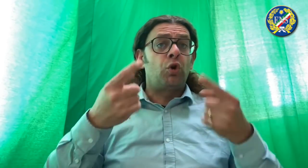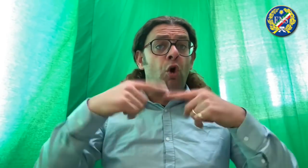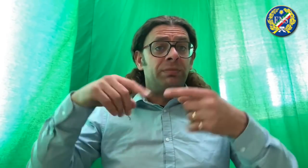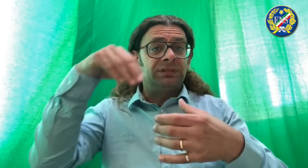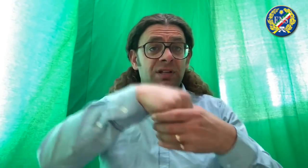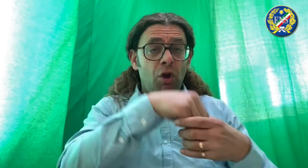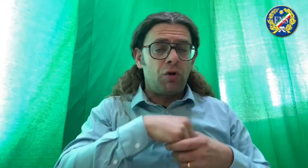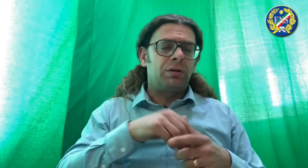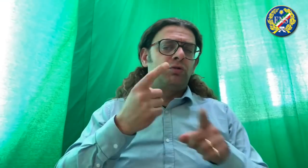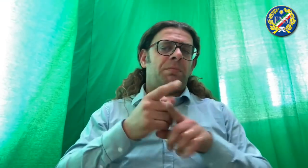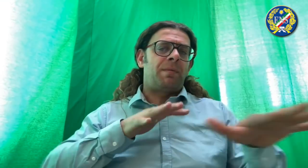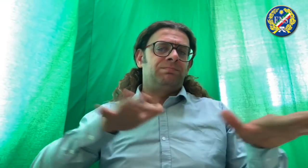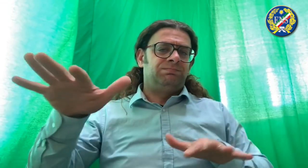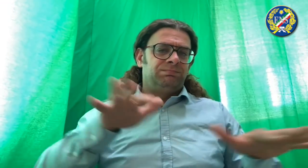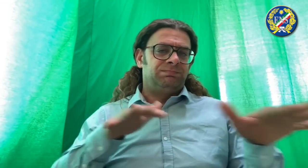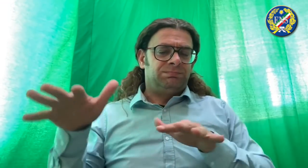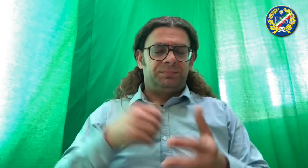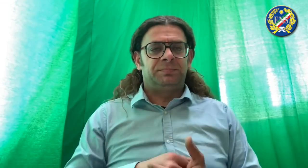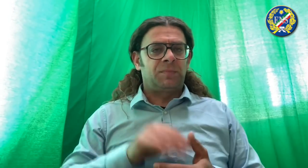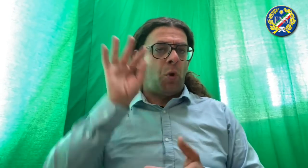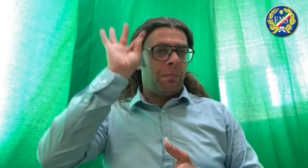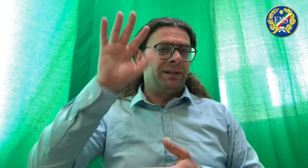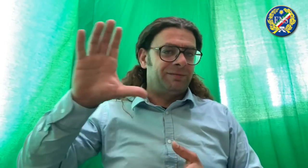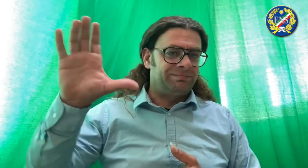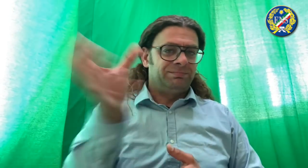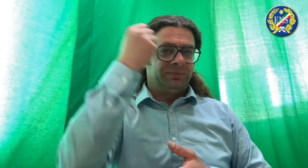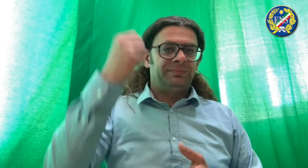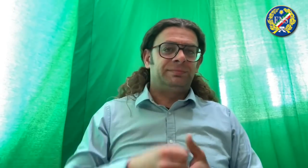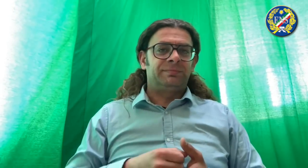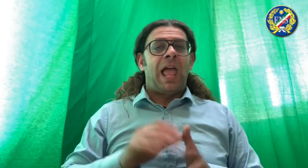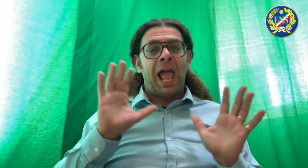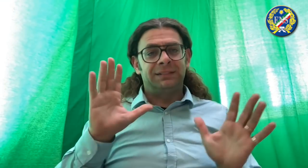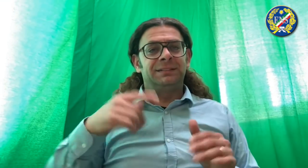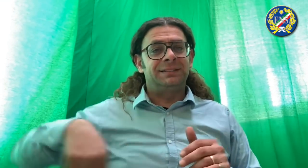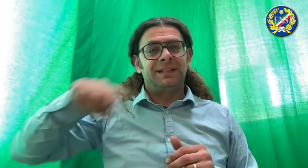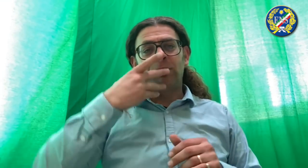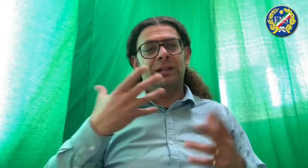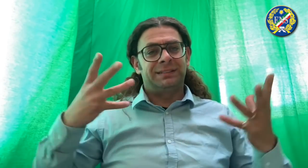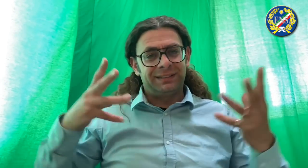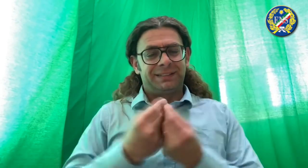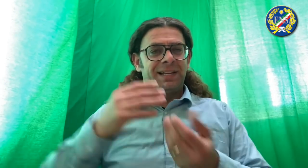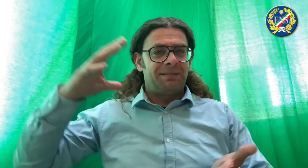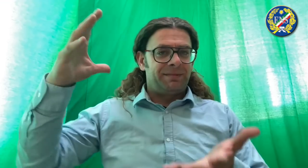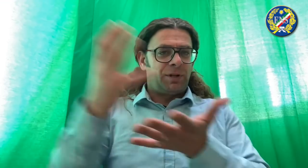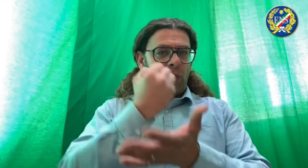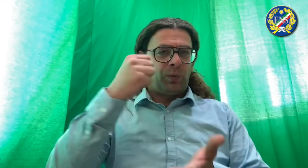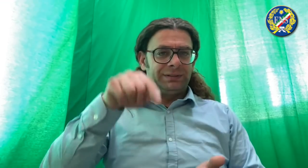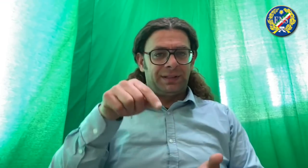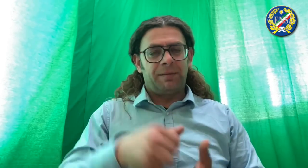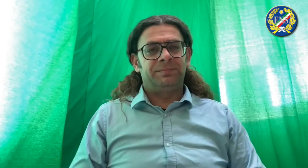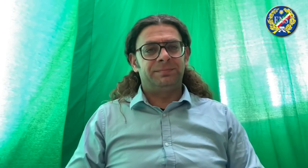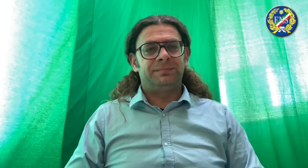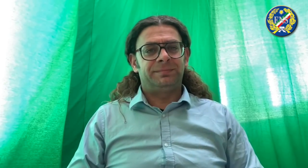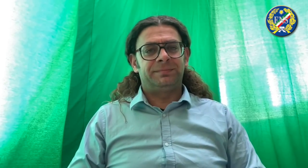ci attiveremo anche all’interno delle Commissioni per raggiungere il nostro obiettivo, il traguardo che vogliamo raggiungere insieme.